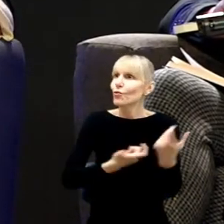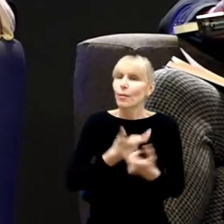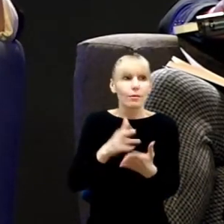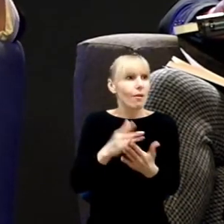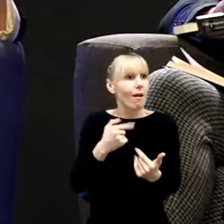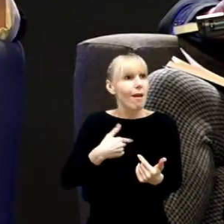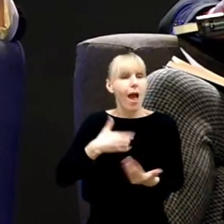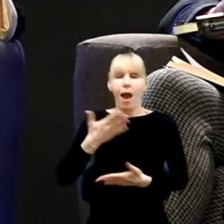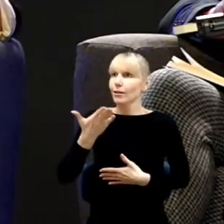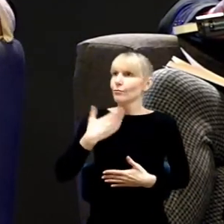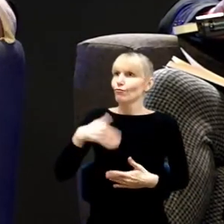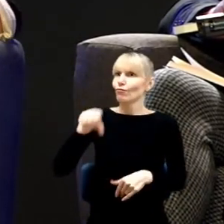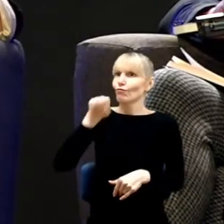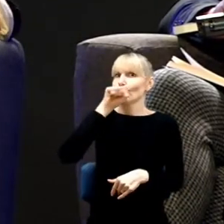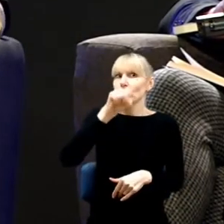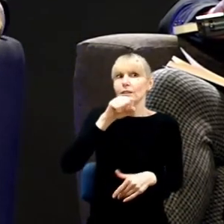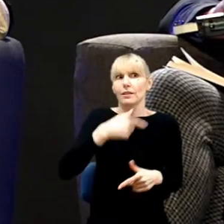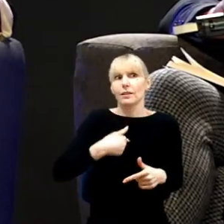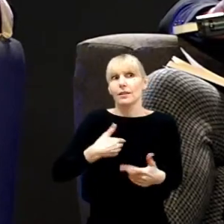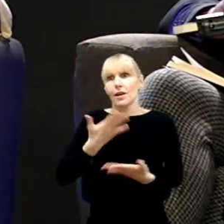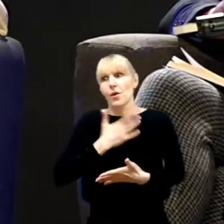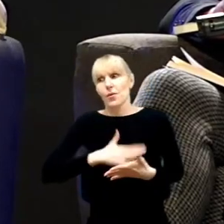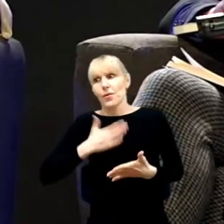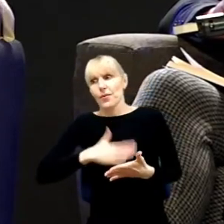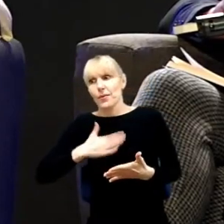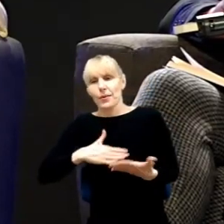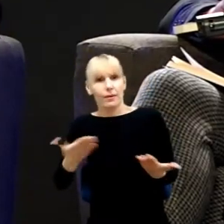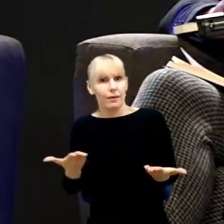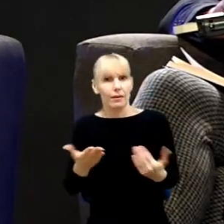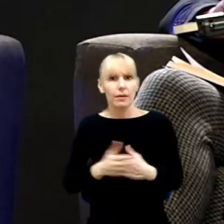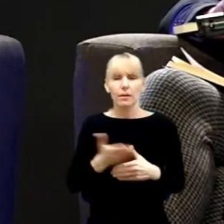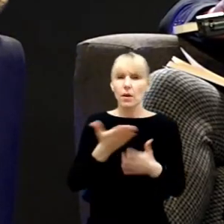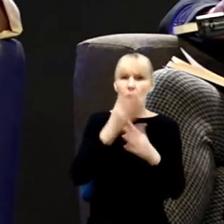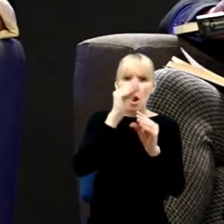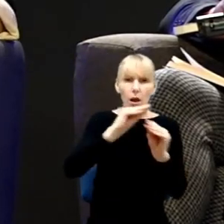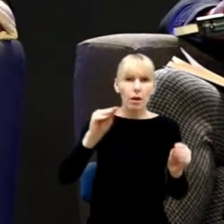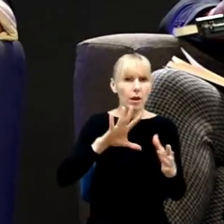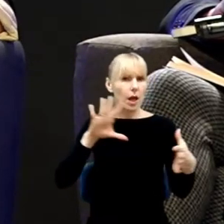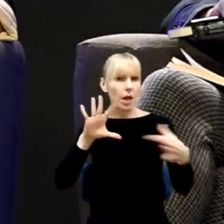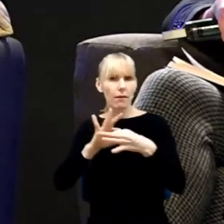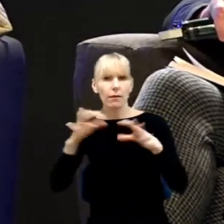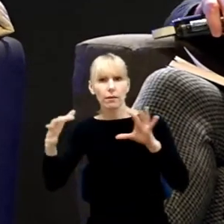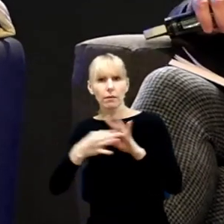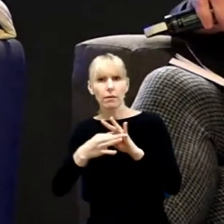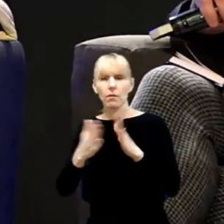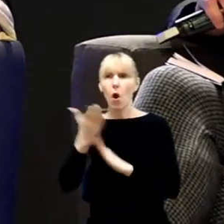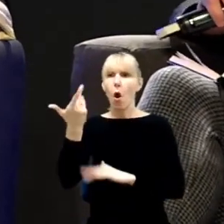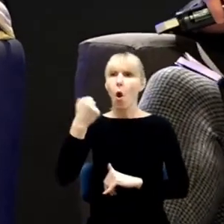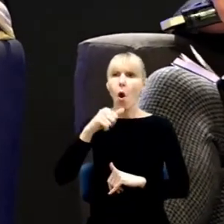ale o edukacyjną, o całą infrastrukturę, o zieleń, o to co się buduje.